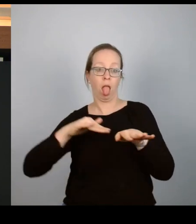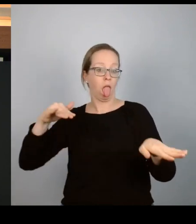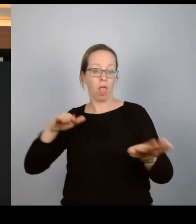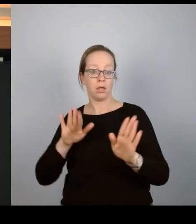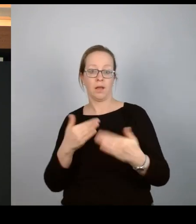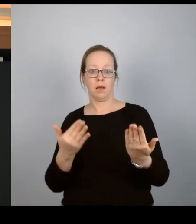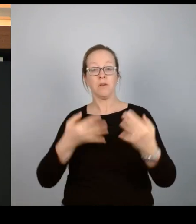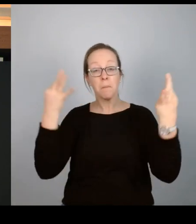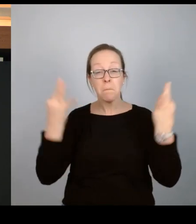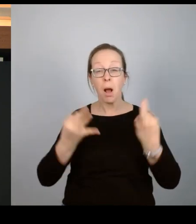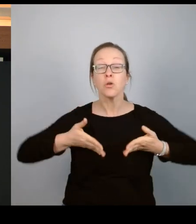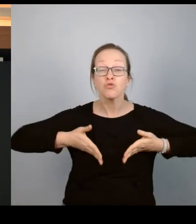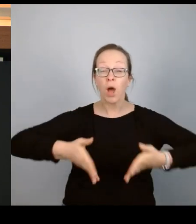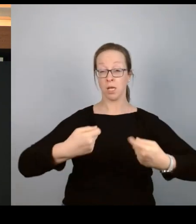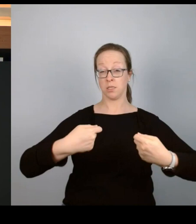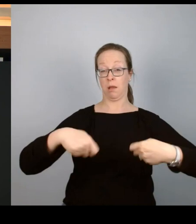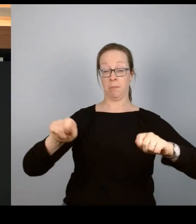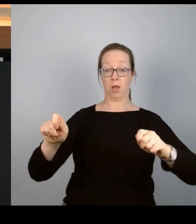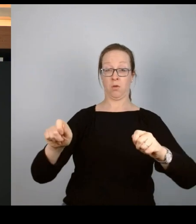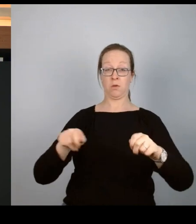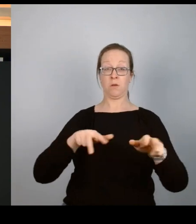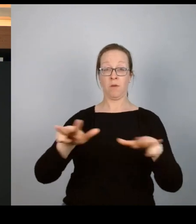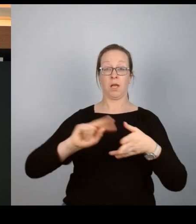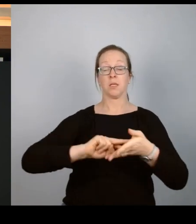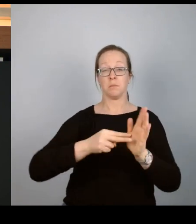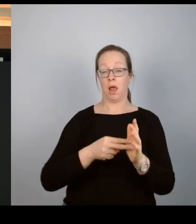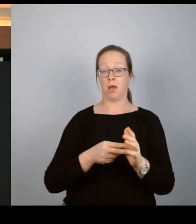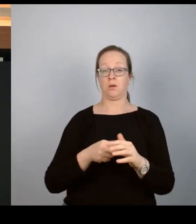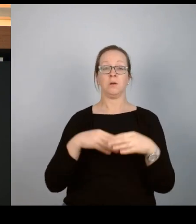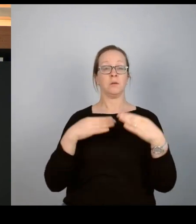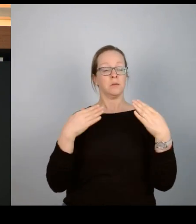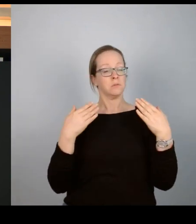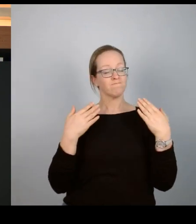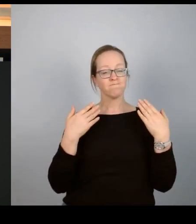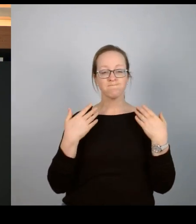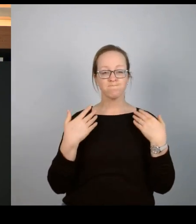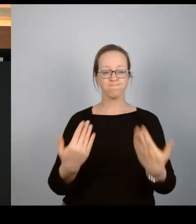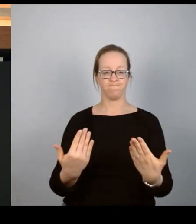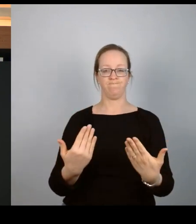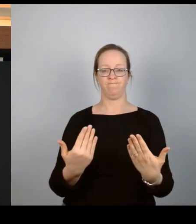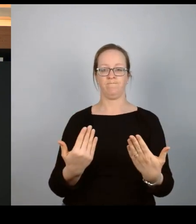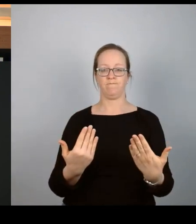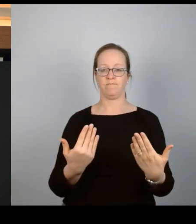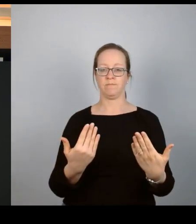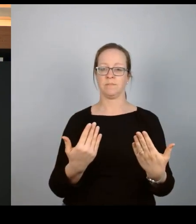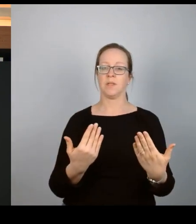unter die Erde verschwinden. Durchgangsverkehr hält man draußen durch Umgehungsstraßen, womit wir bei